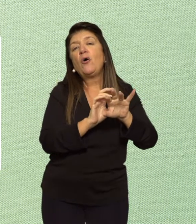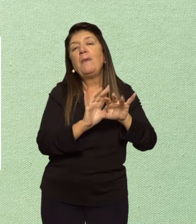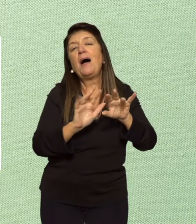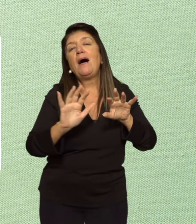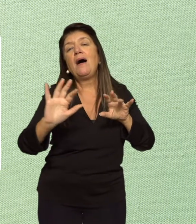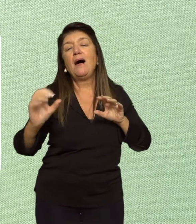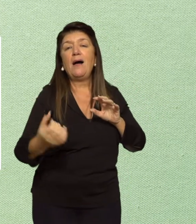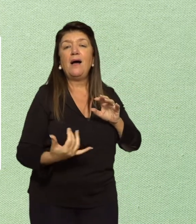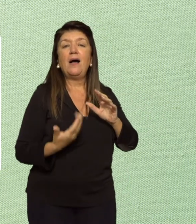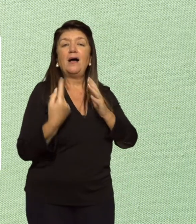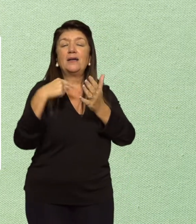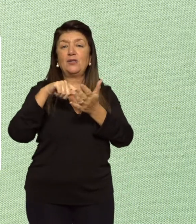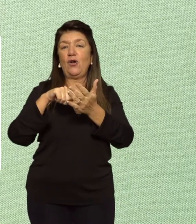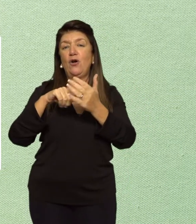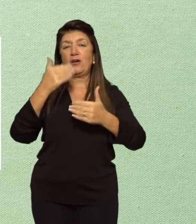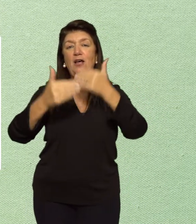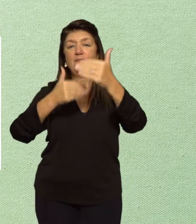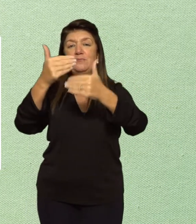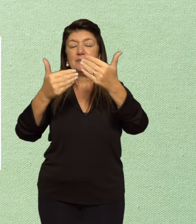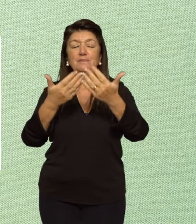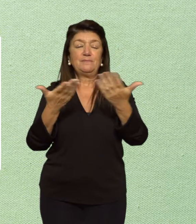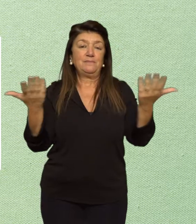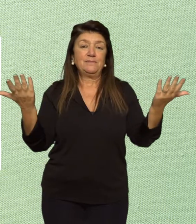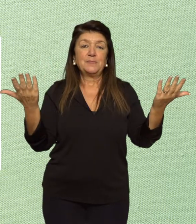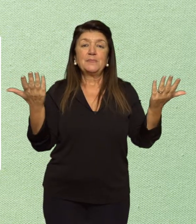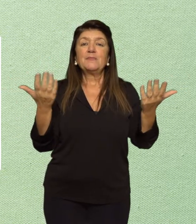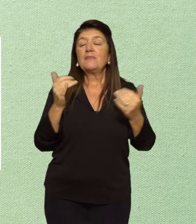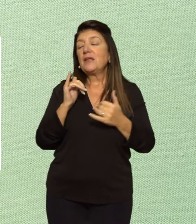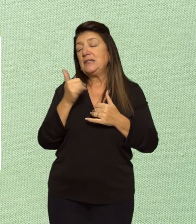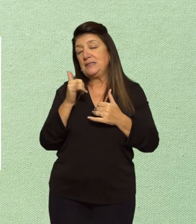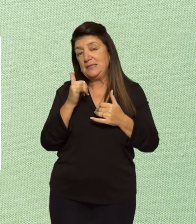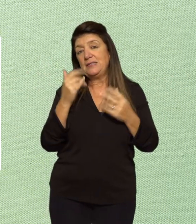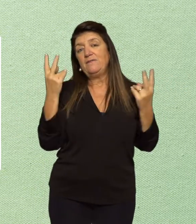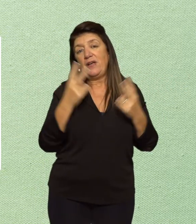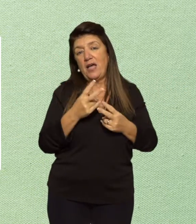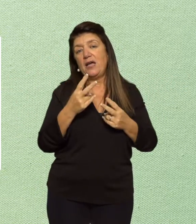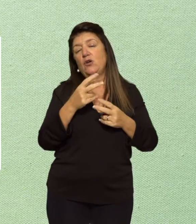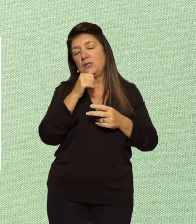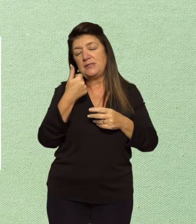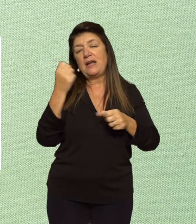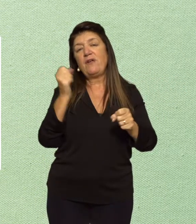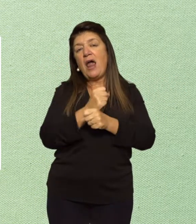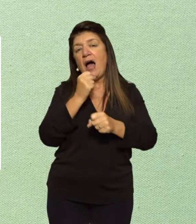sì. L'idea poi che tra l'altro c'è anche molto un lavoro di rete nel rimettere assieme